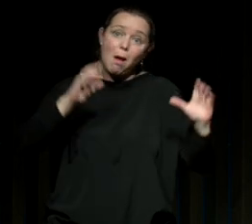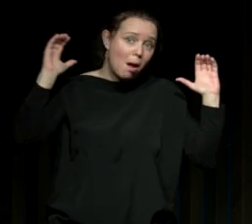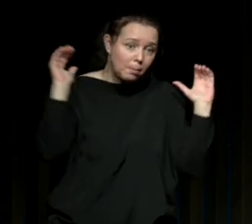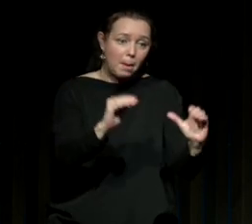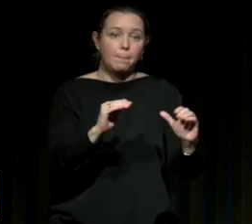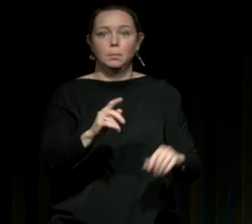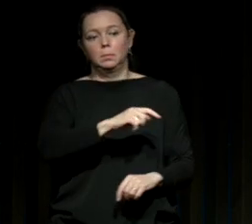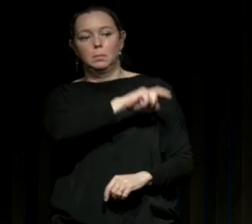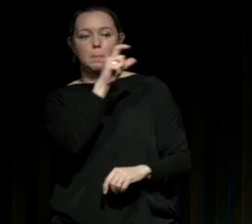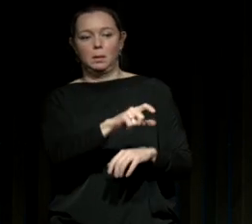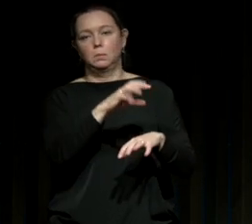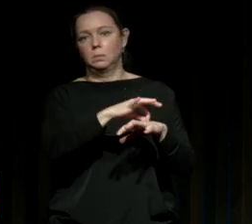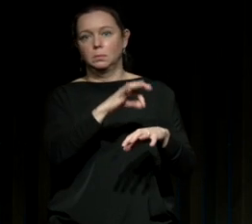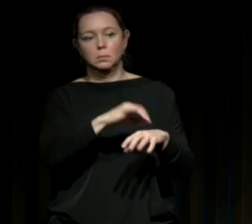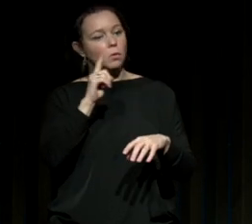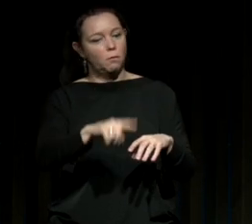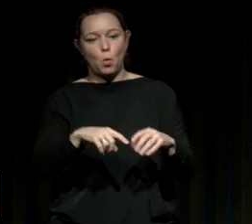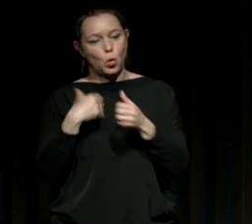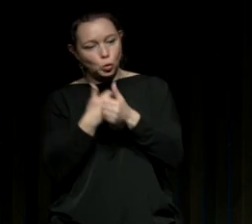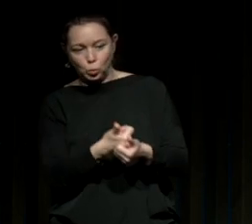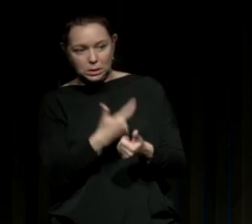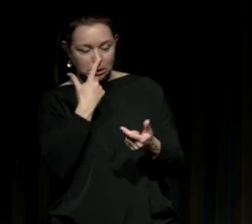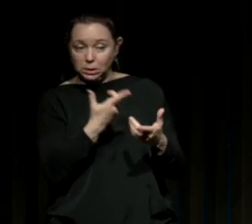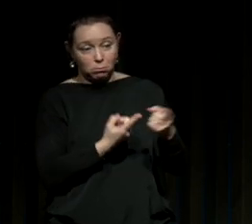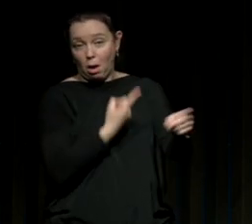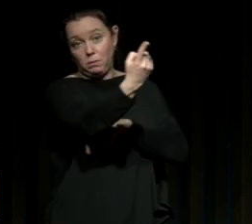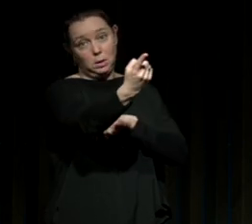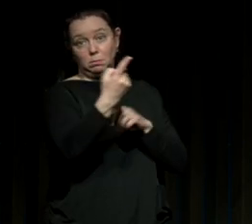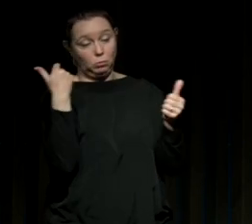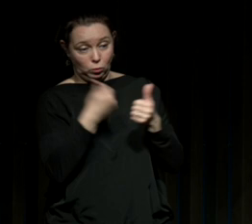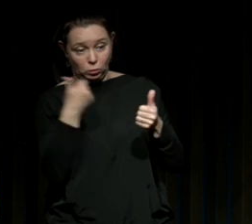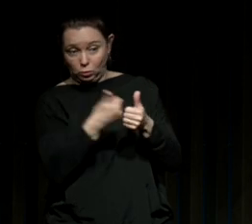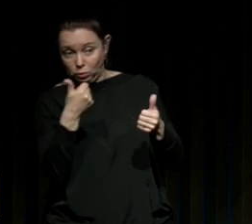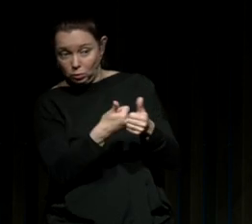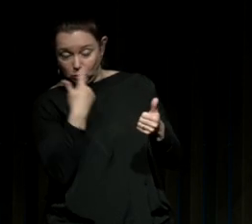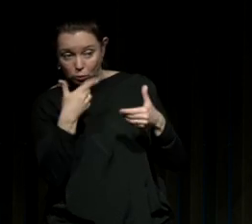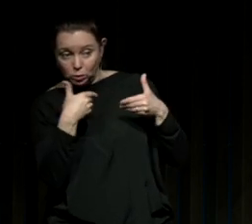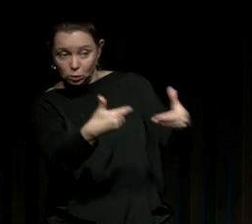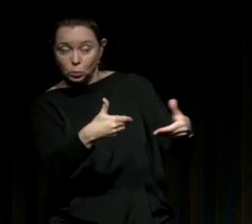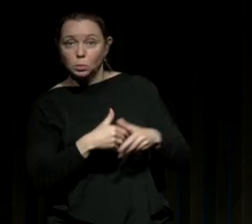patient soit suivi tout au long de sa vie et est malheureusement pas tout à fait le cas c'est près